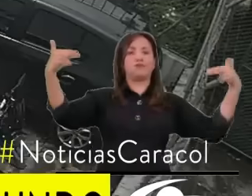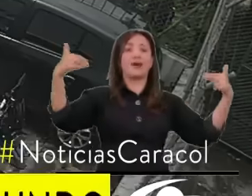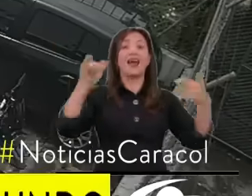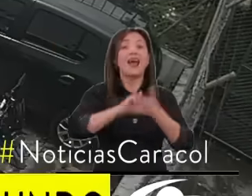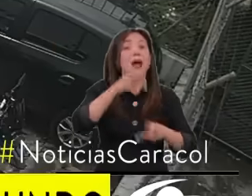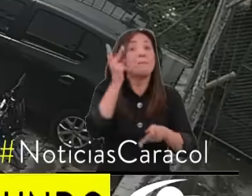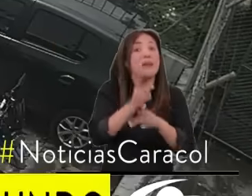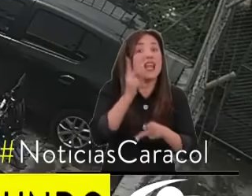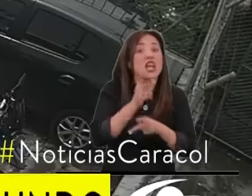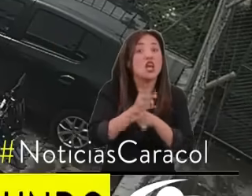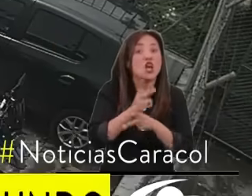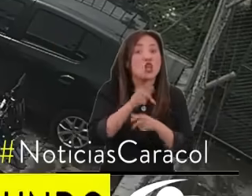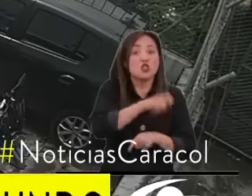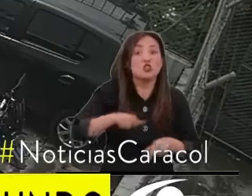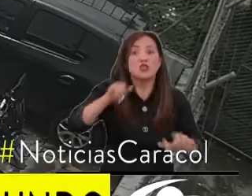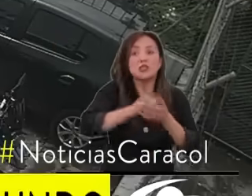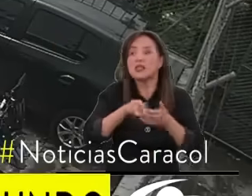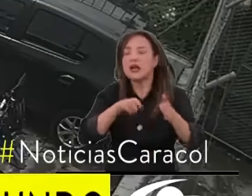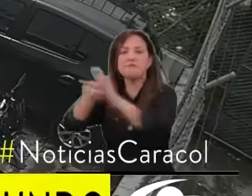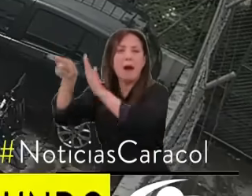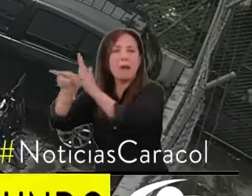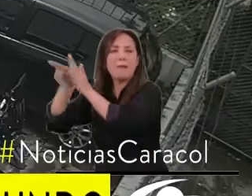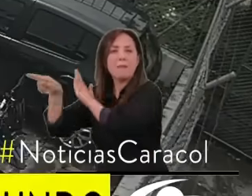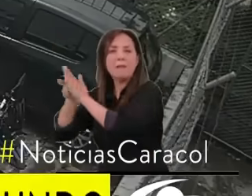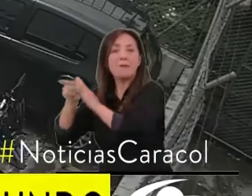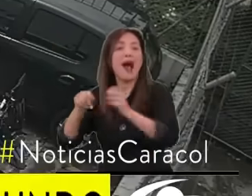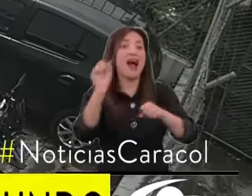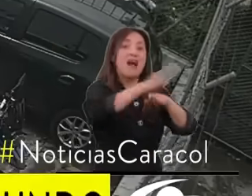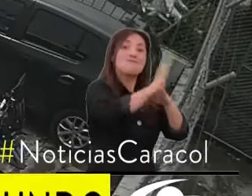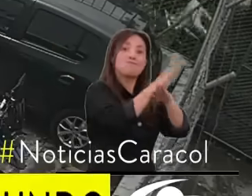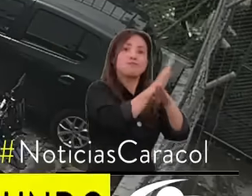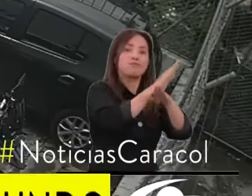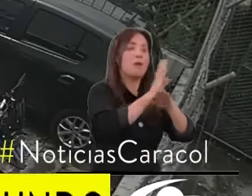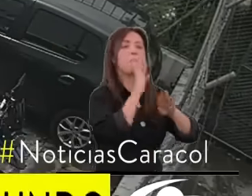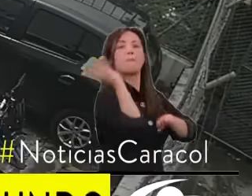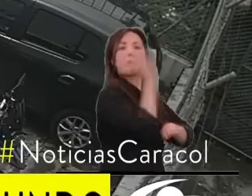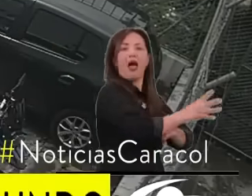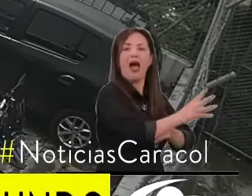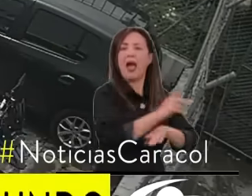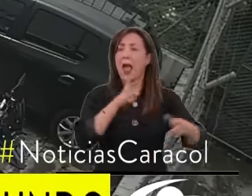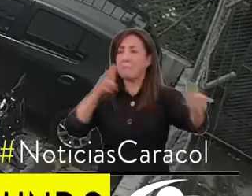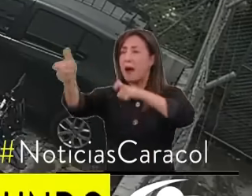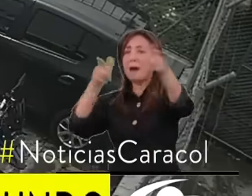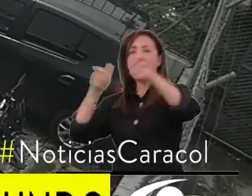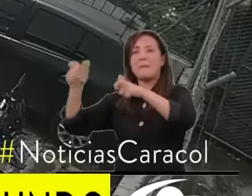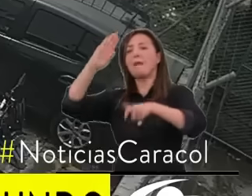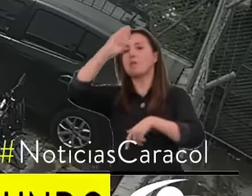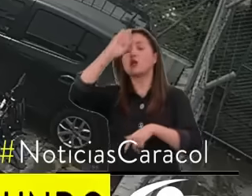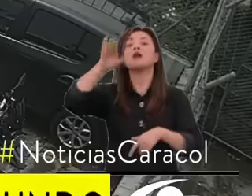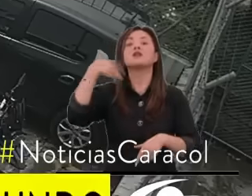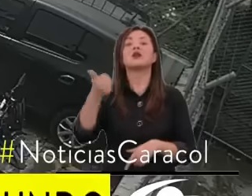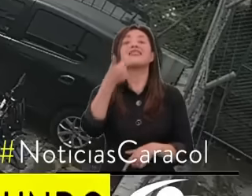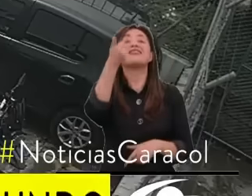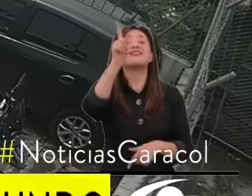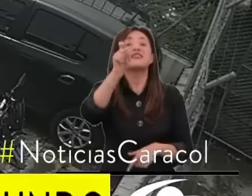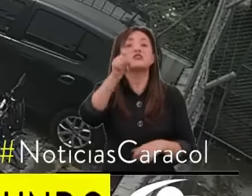atender un llamado de la ciudadanía, y sin saberlo quedaron en plena boca de lobo,